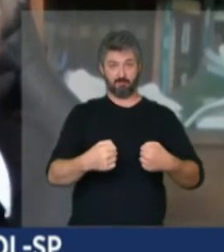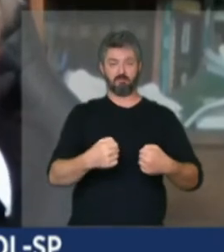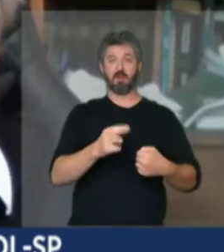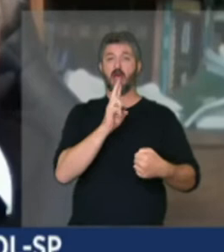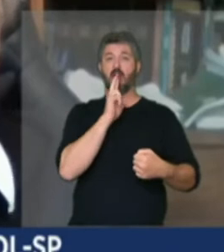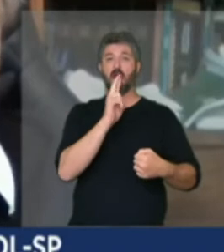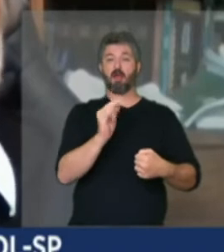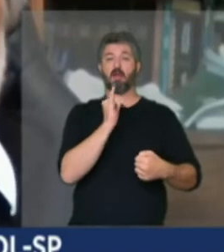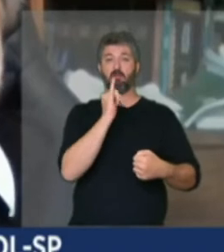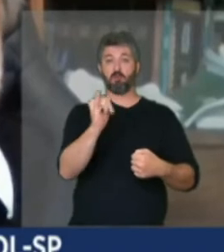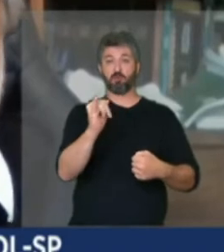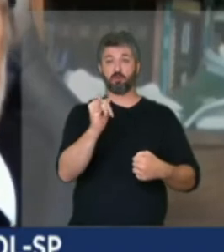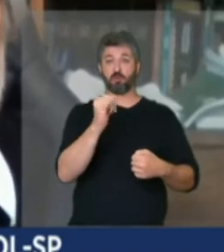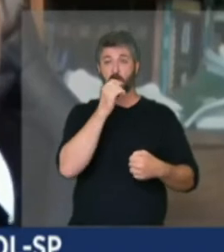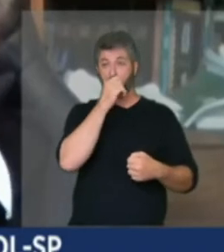PRESIDENTE DA CÂMARA DOS DEPUTADOS, ARTHUR LIRA,